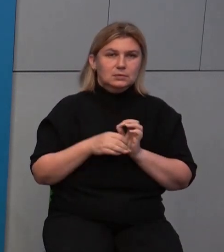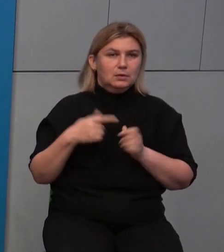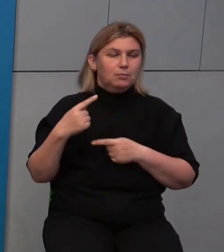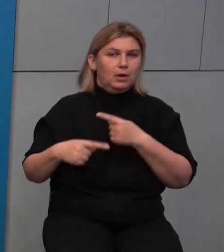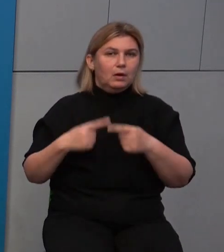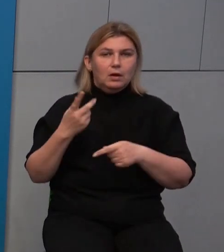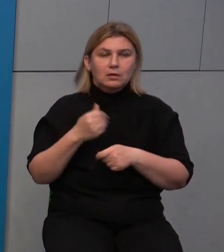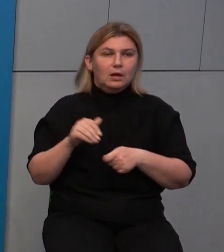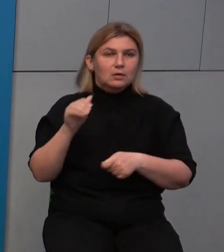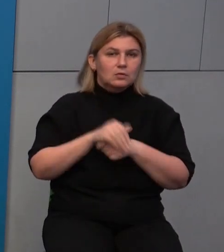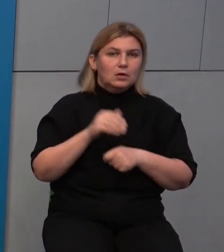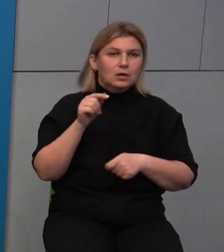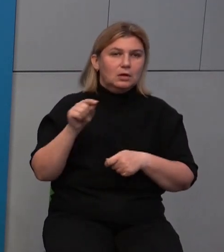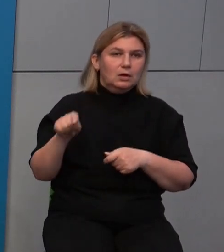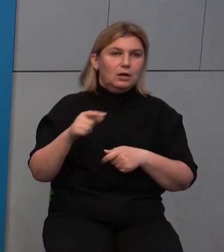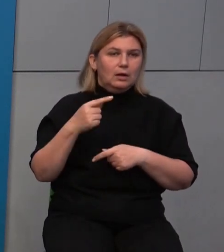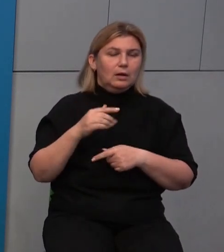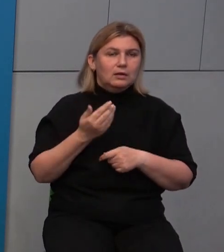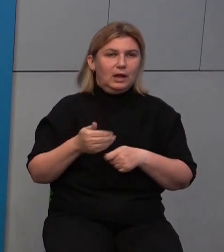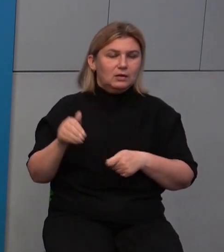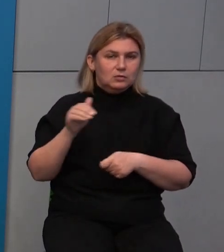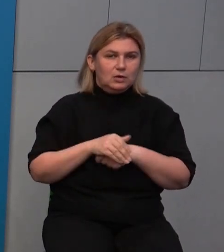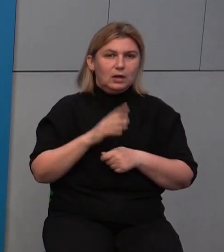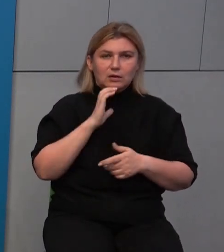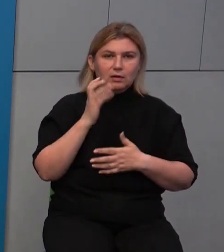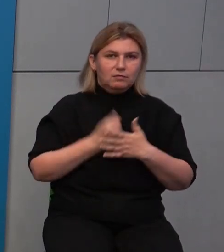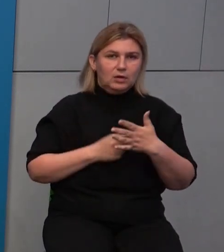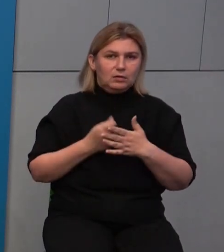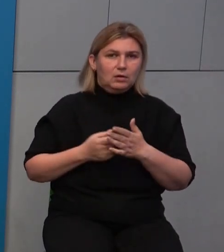a on wtedy akurat postępował niezgodnie, ale tego nie wykorzystano przeciwko niemu.